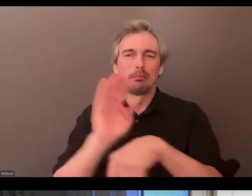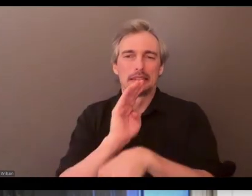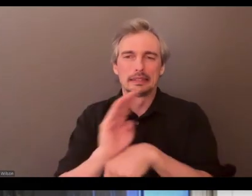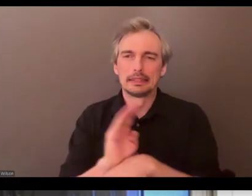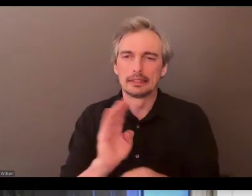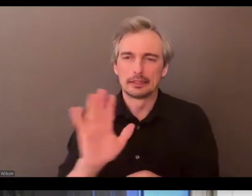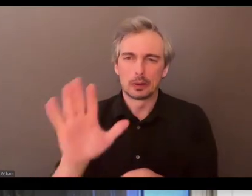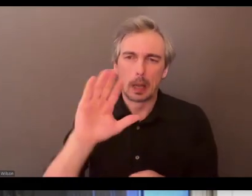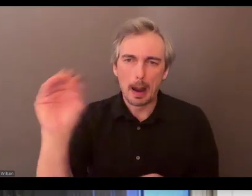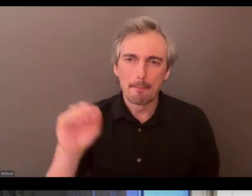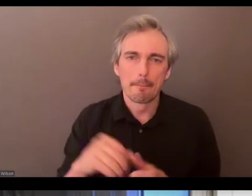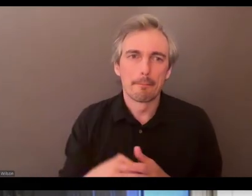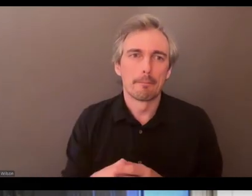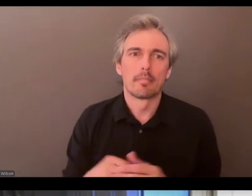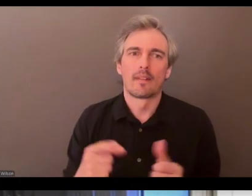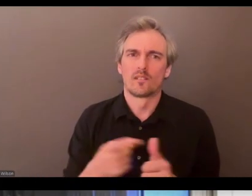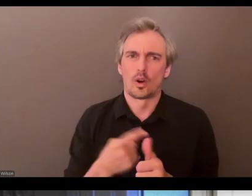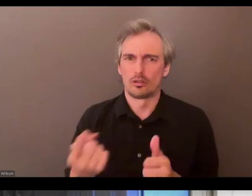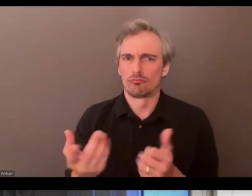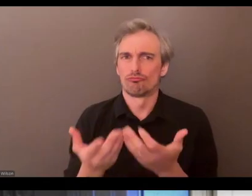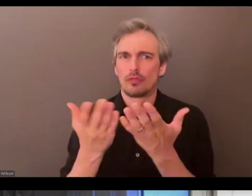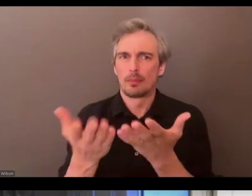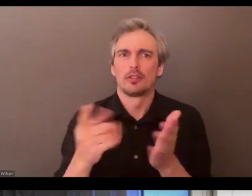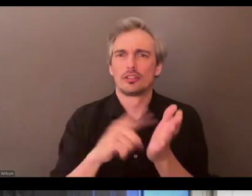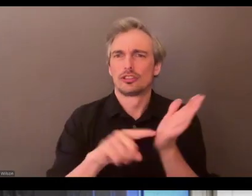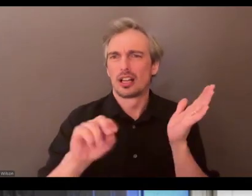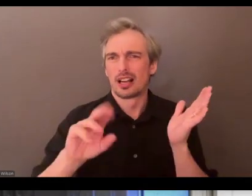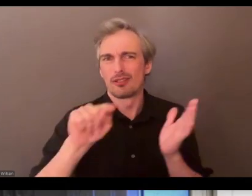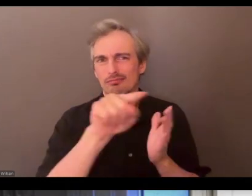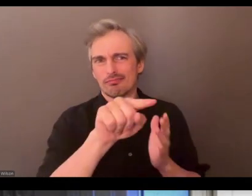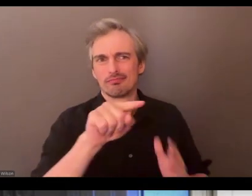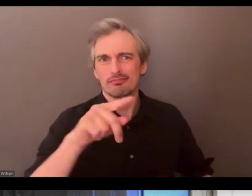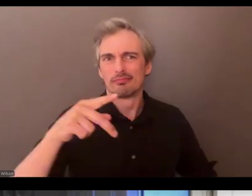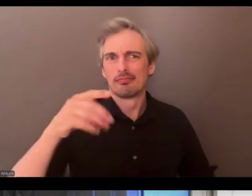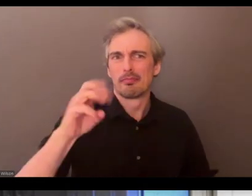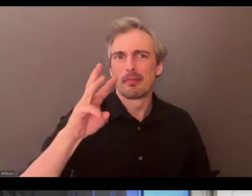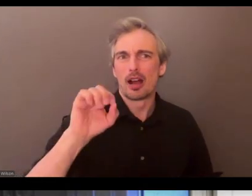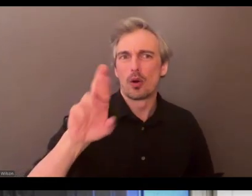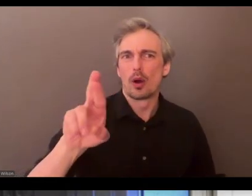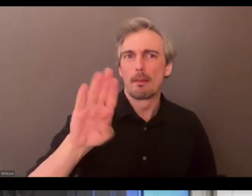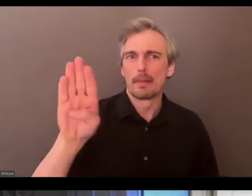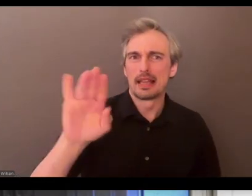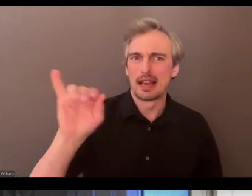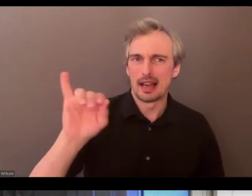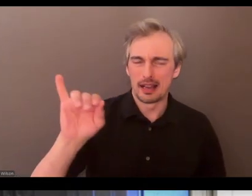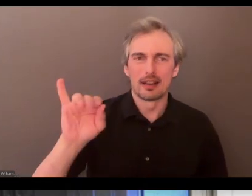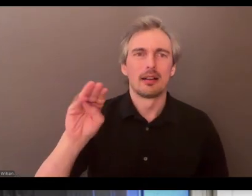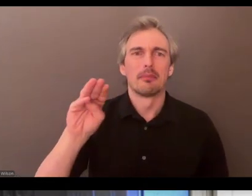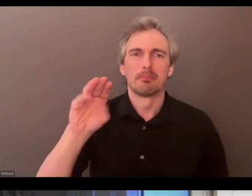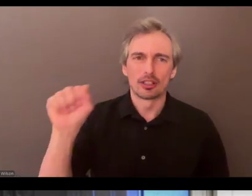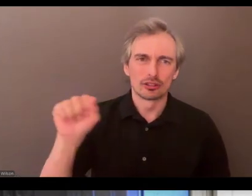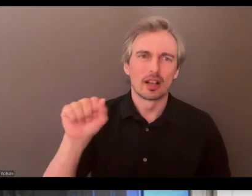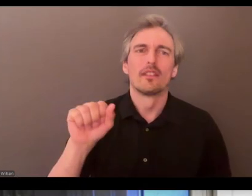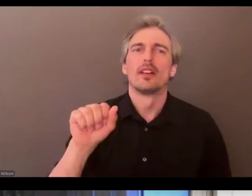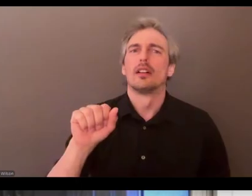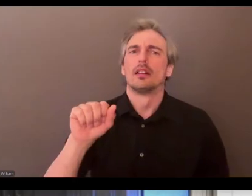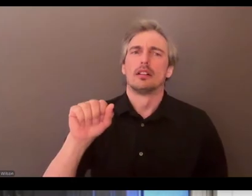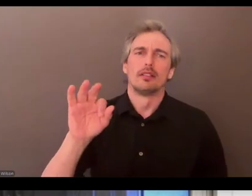キ ーボ ードナビゲ ーション、スクリ ーンリ ーダ ーサポ ート、ビ ジュアルの代替テキストなど、アクセシビリティ機能が組み込まれています。